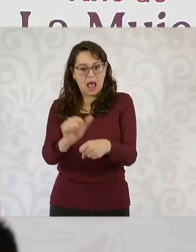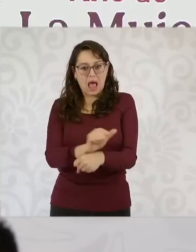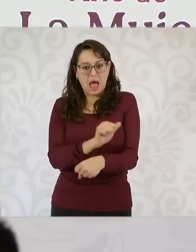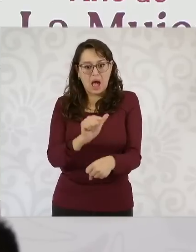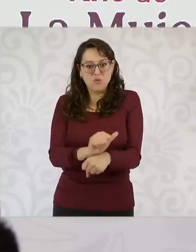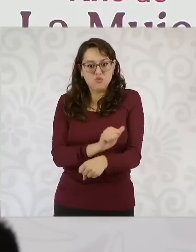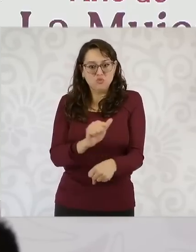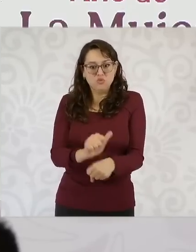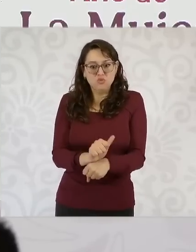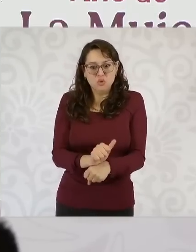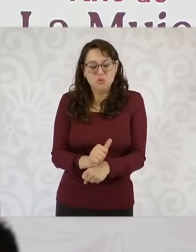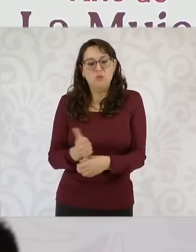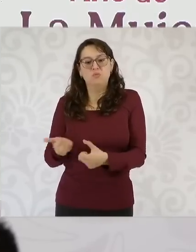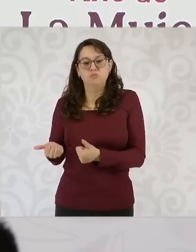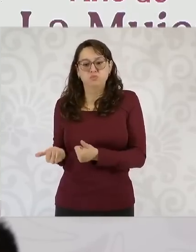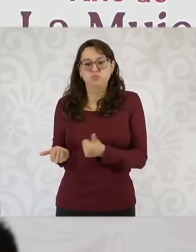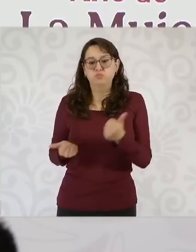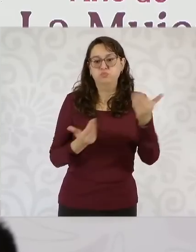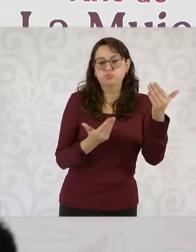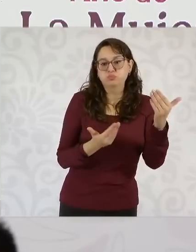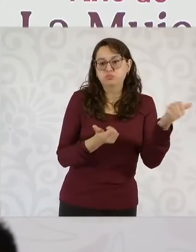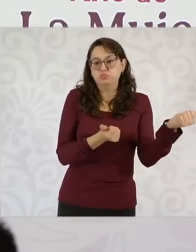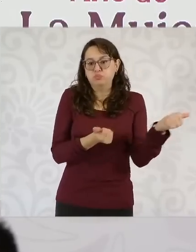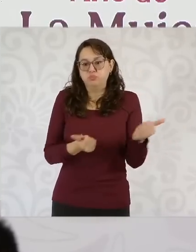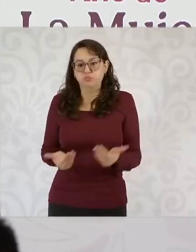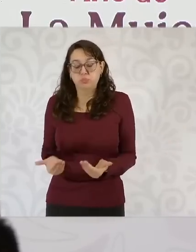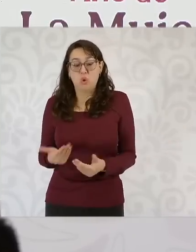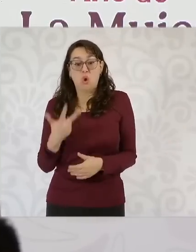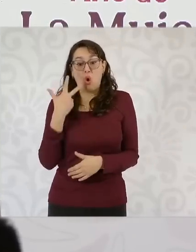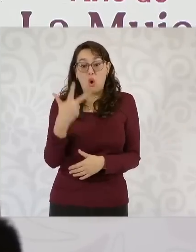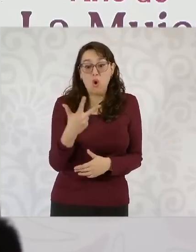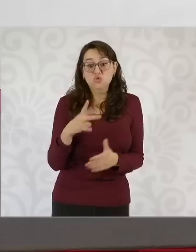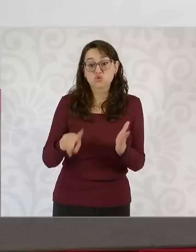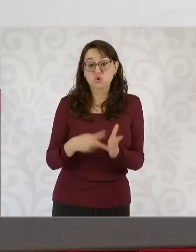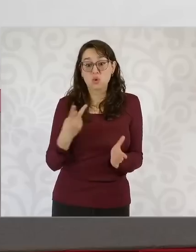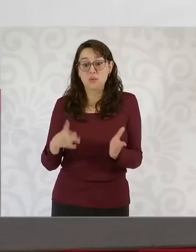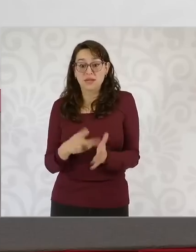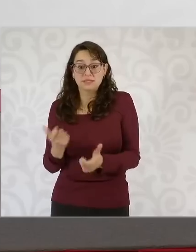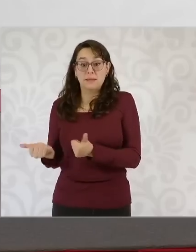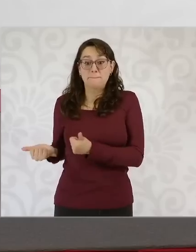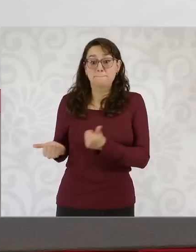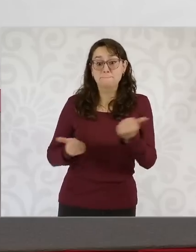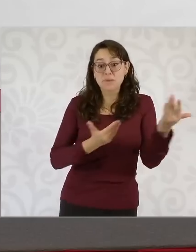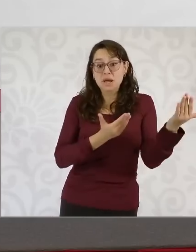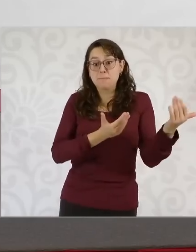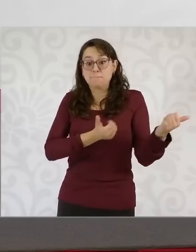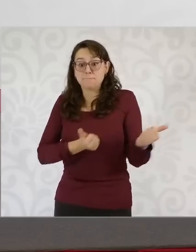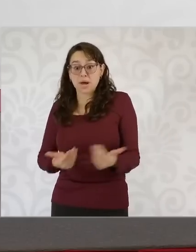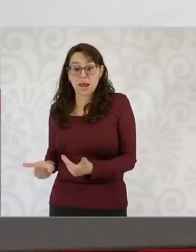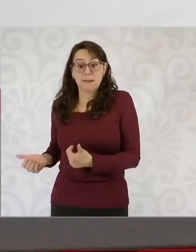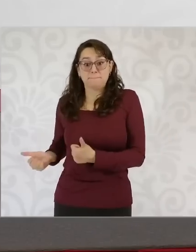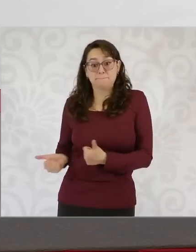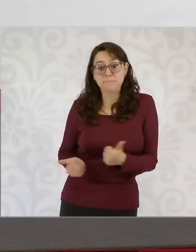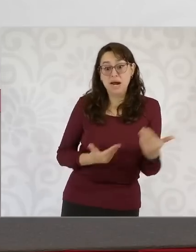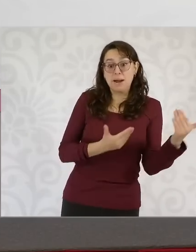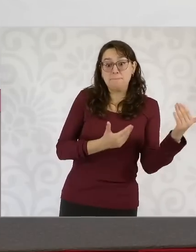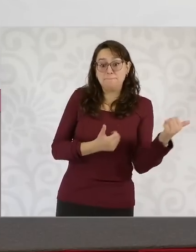Cómo cruza se vuelve armar en Wisconsin ocho veces imagínense un pistón Entonces tenemos que